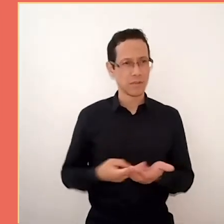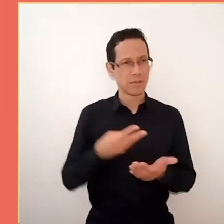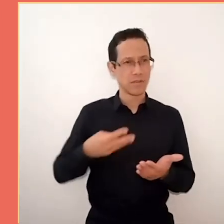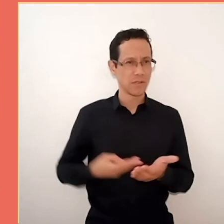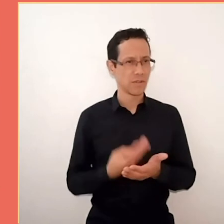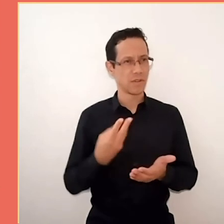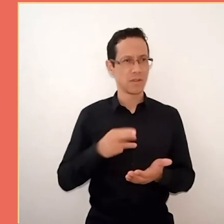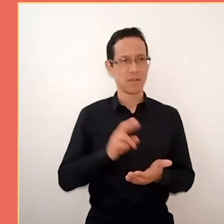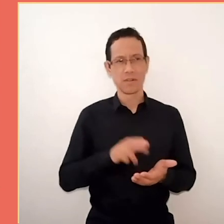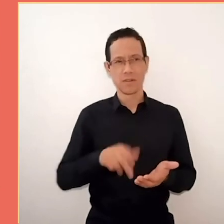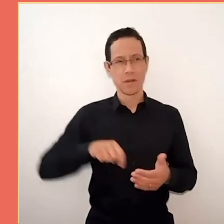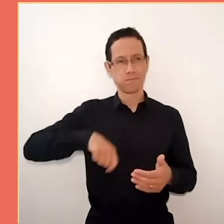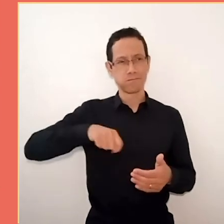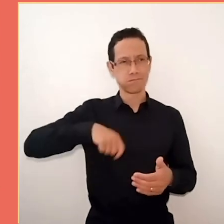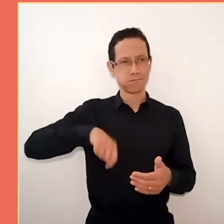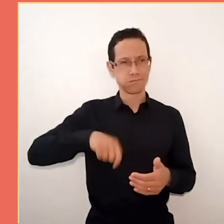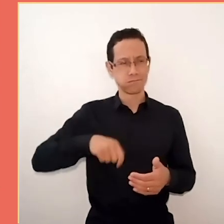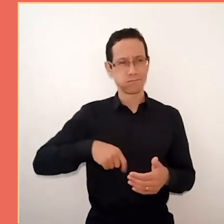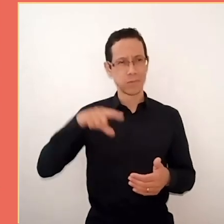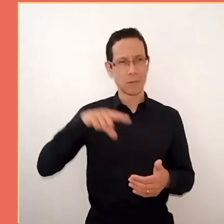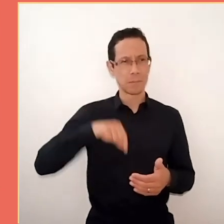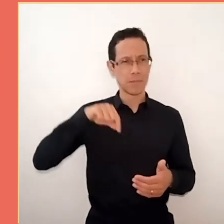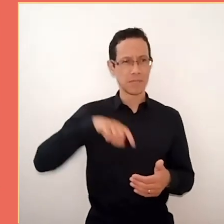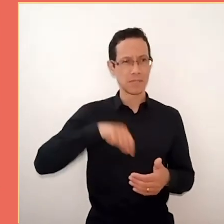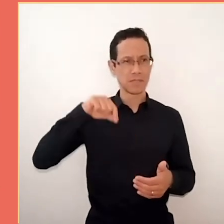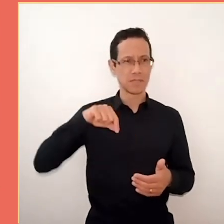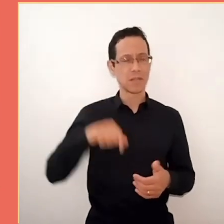um batedor de bolo, uma pinça, e embaixo tem um prato